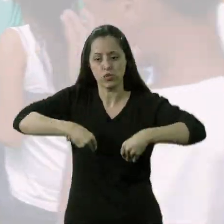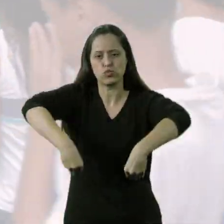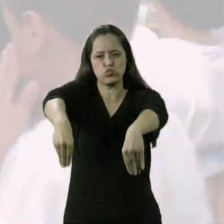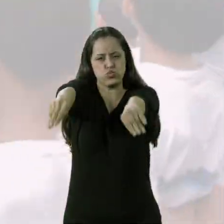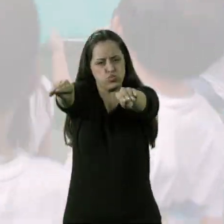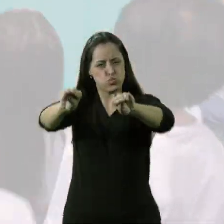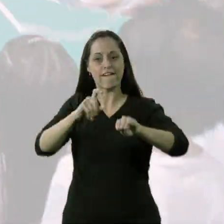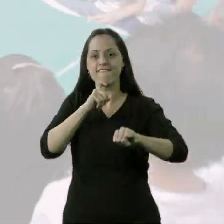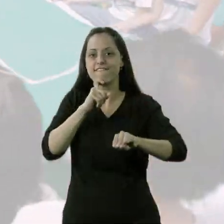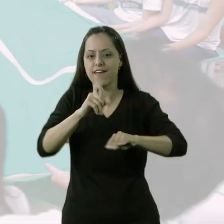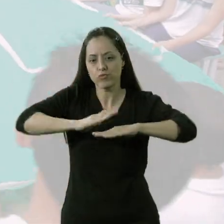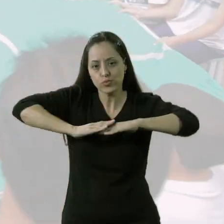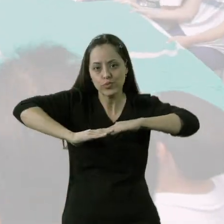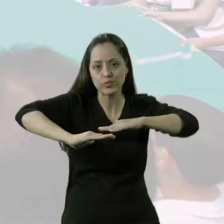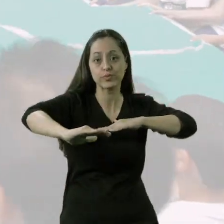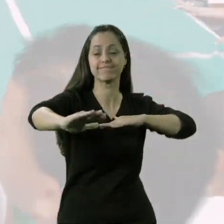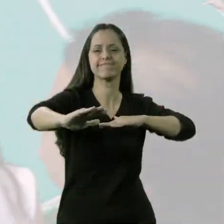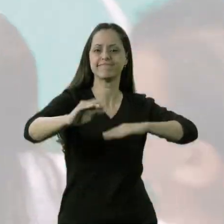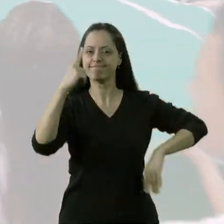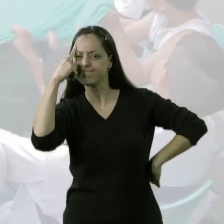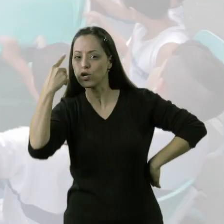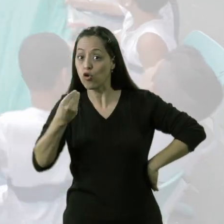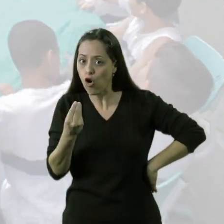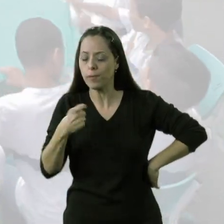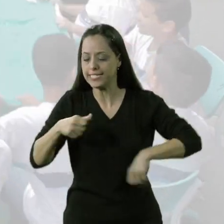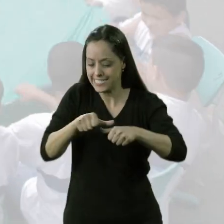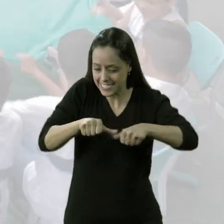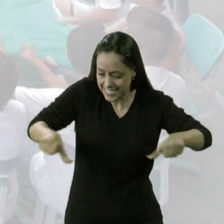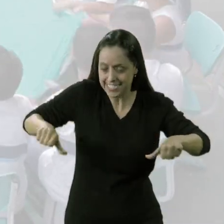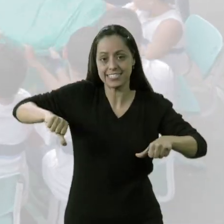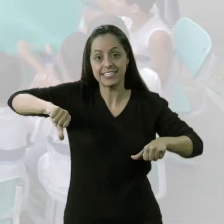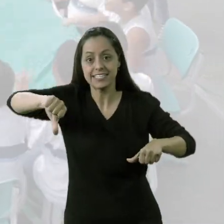Bom, como é que vai virar um campo de futebol? Fita crepe. Ora com uma bola comum,